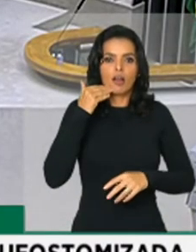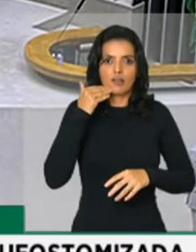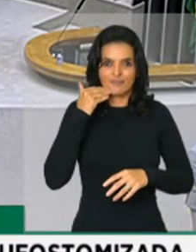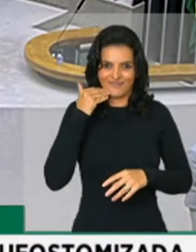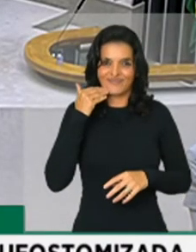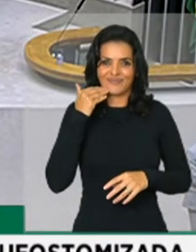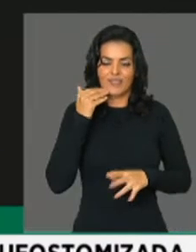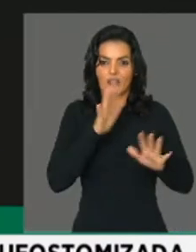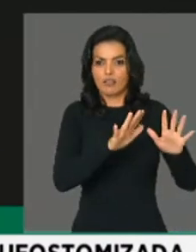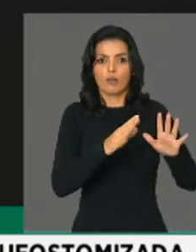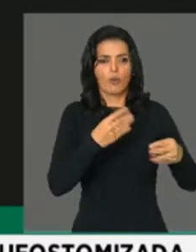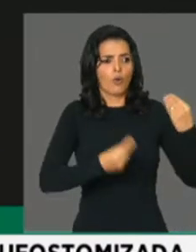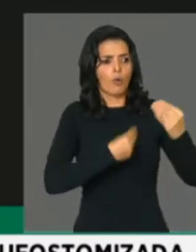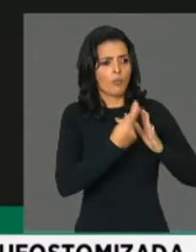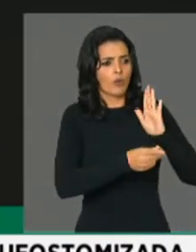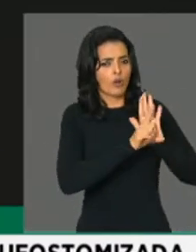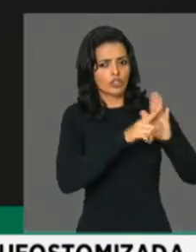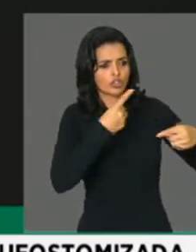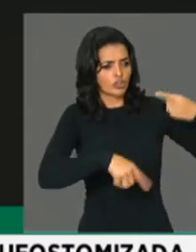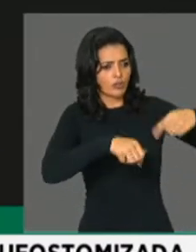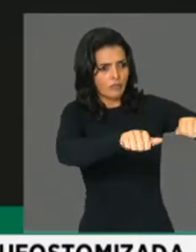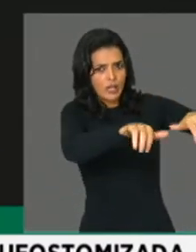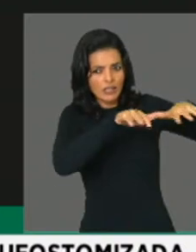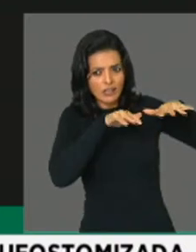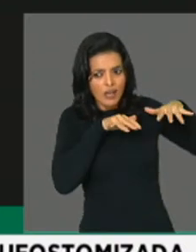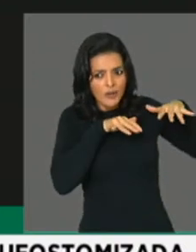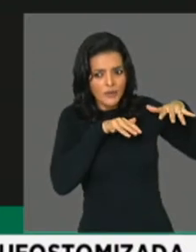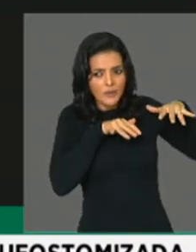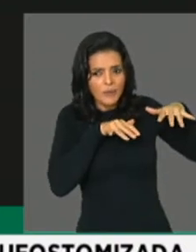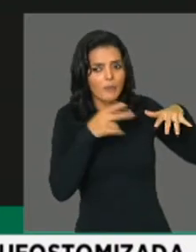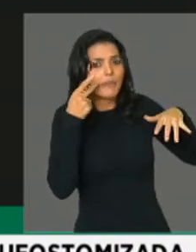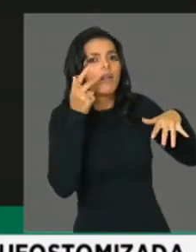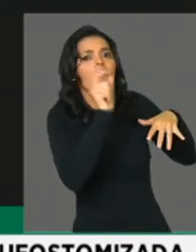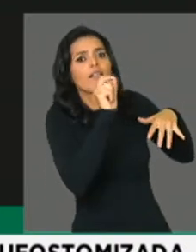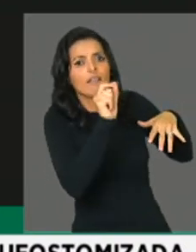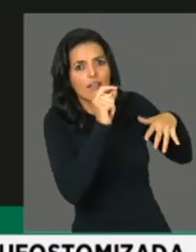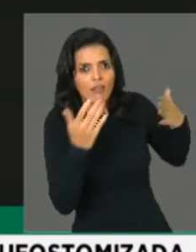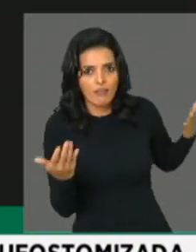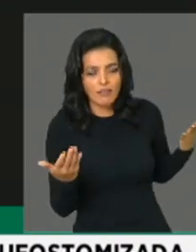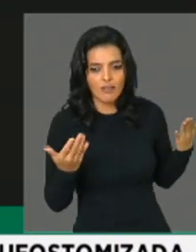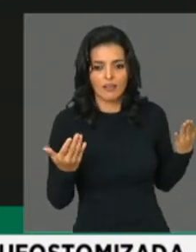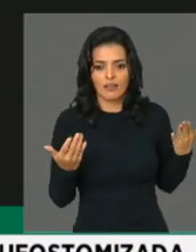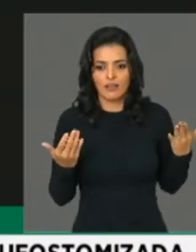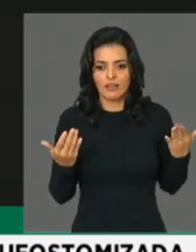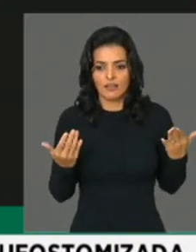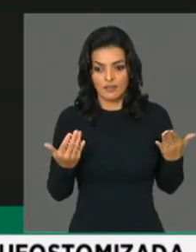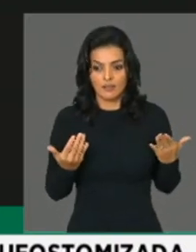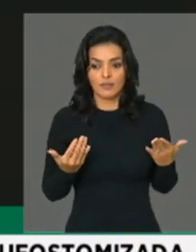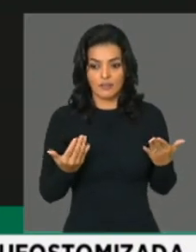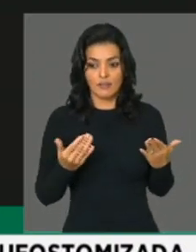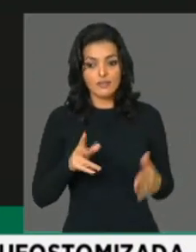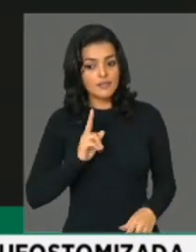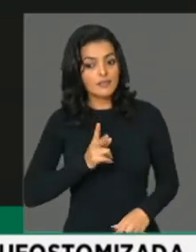ISSO NÃO, PRESIDENTE. OBRIGADO. -- [PRESIDENTE]: EM VOTAÇÃO. AQUELES QUE FOREM PELA APROVAÇÃO PERMANEÇAM